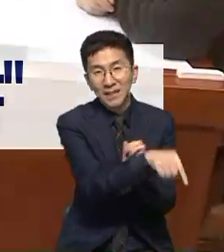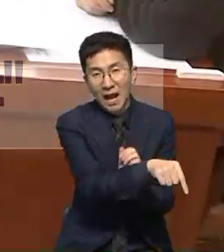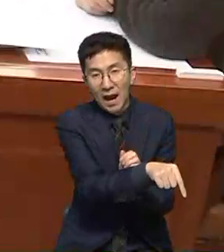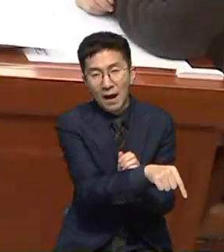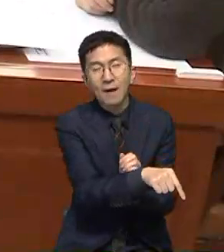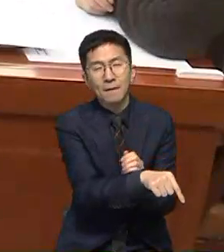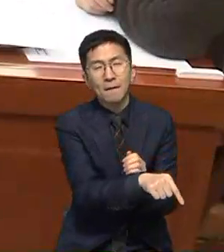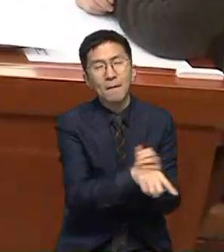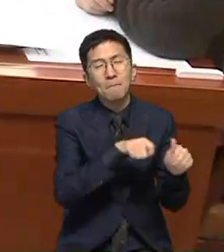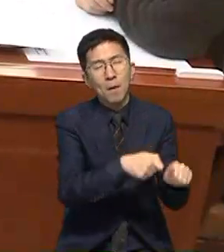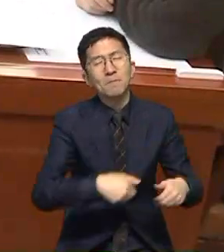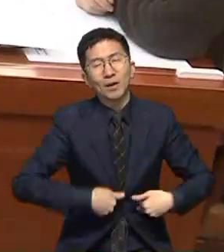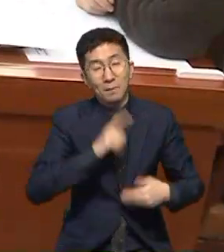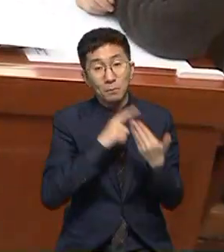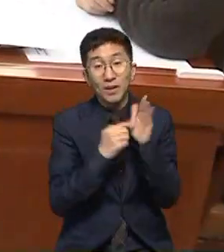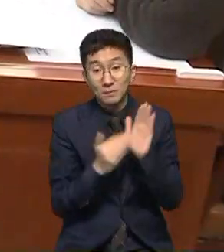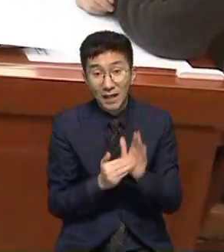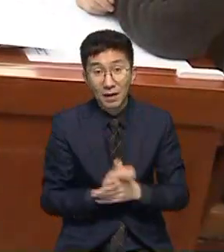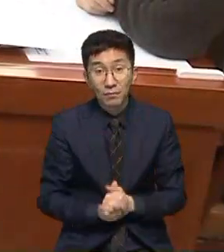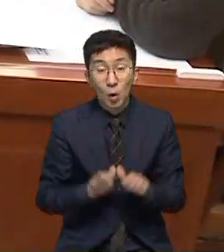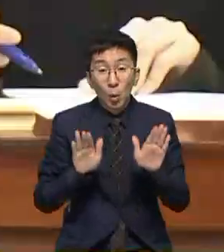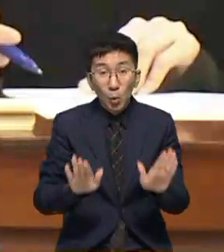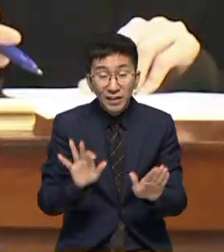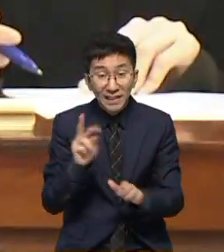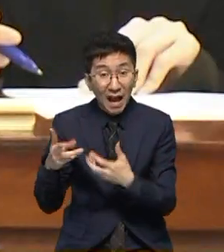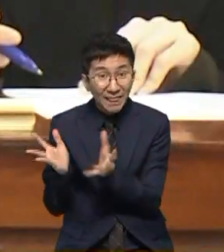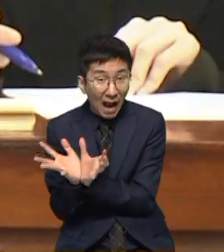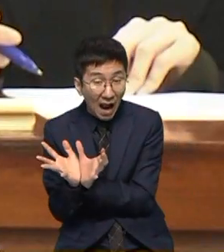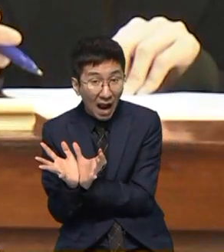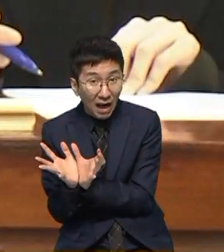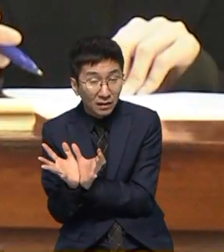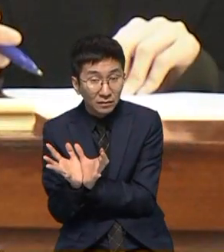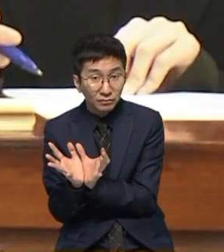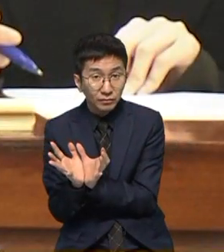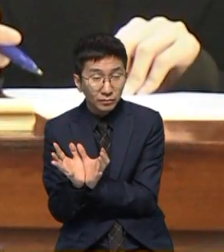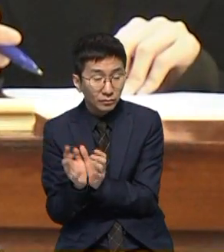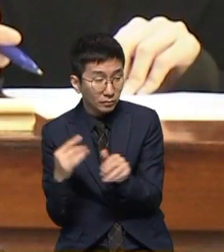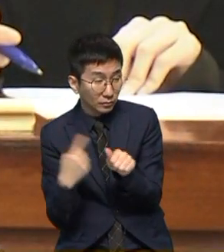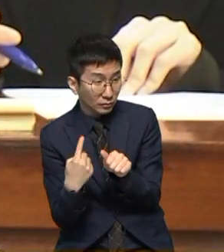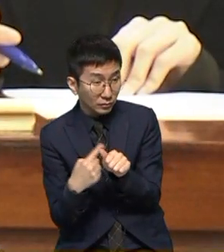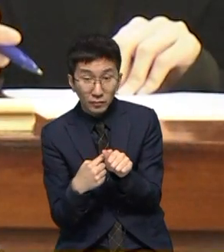오늘 법사위에 열렸던 야당이지만 여당의 반론을 허물어뜨릴 결정적 한 방은